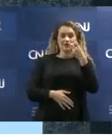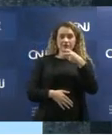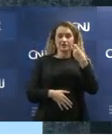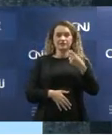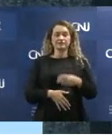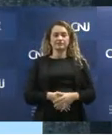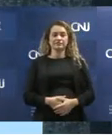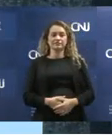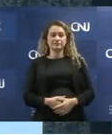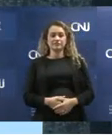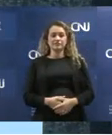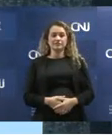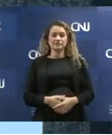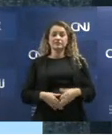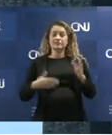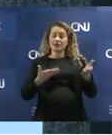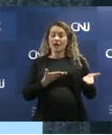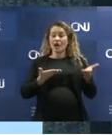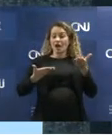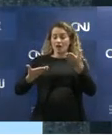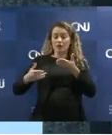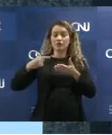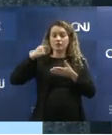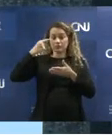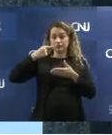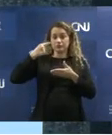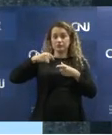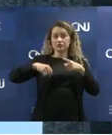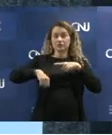da palavra advogado, com o tempo regimental de dez minutos